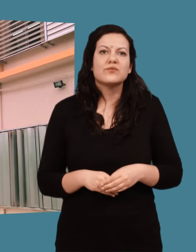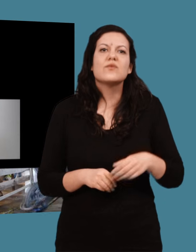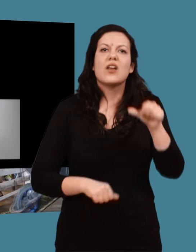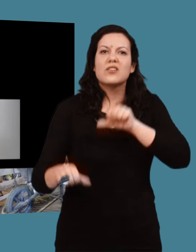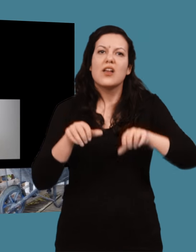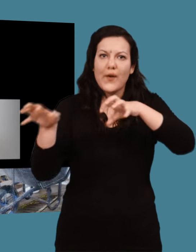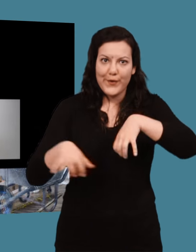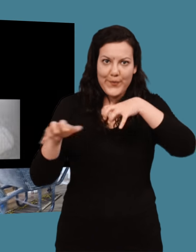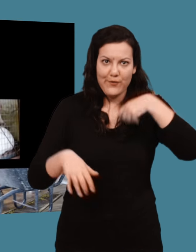Y Ciencias Agropecuarias.